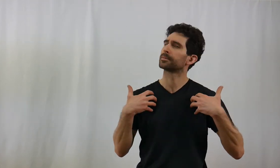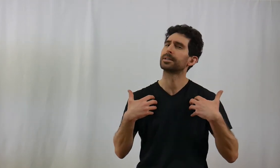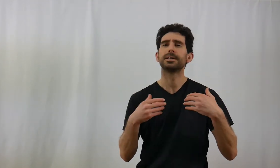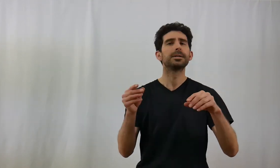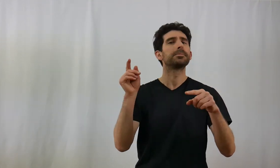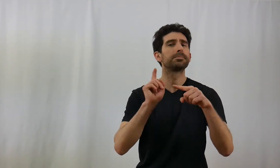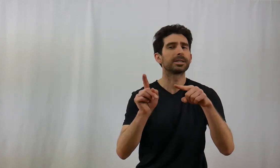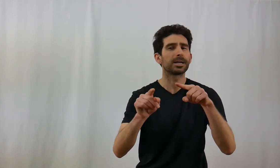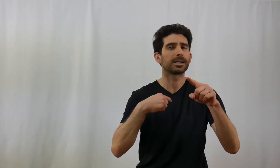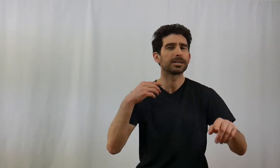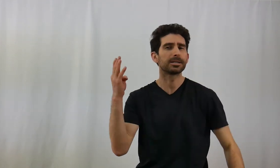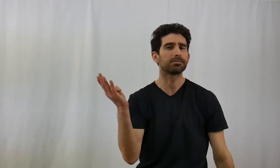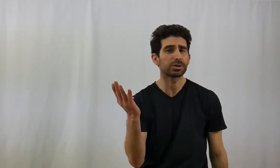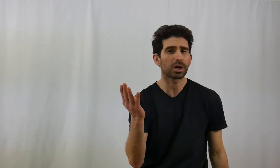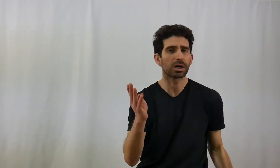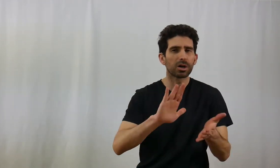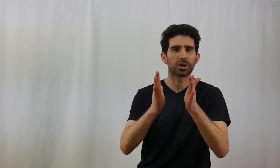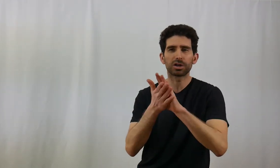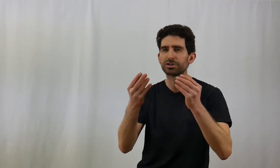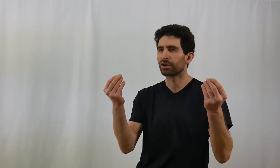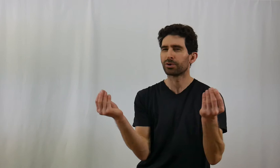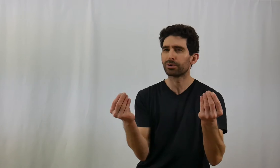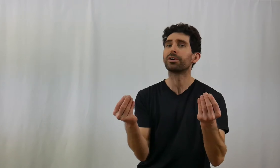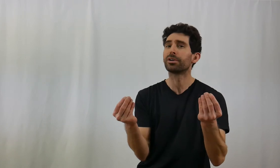et j'ai besoin de matériel. Où est-il rangé ?